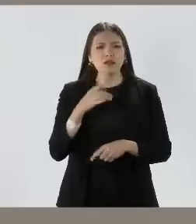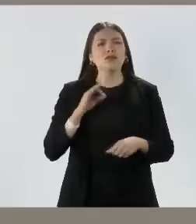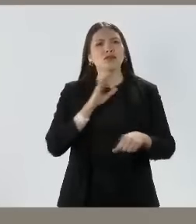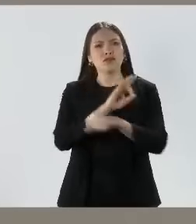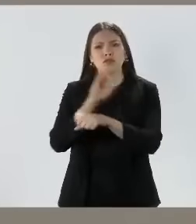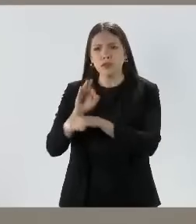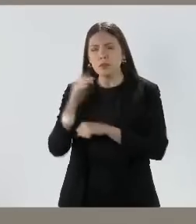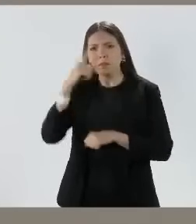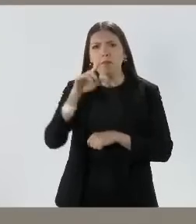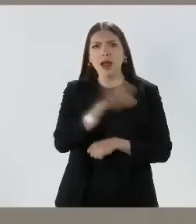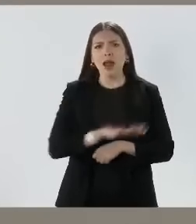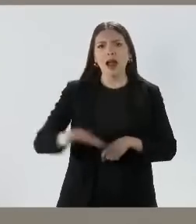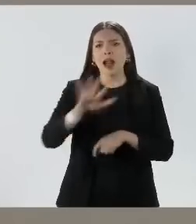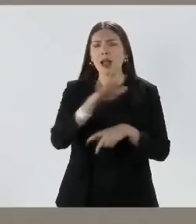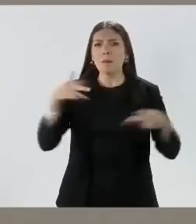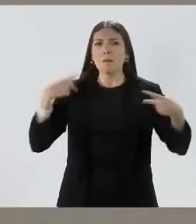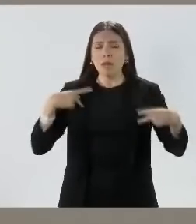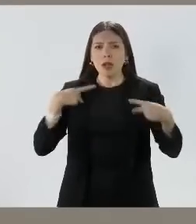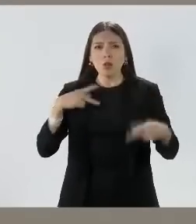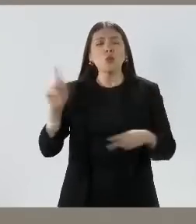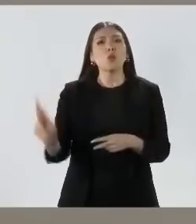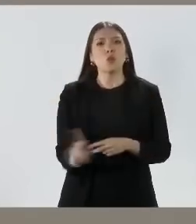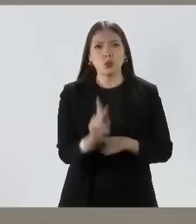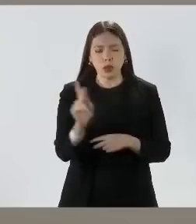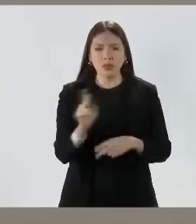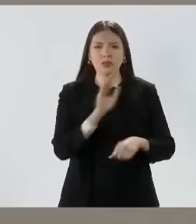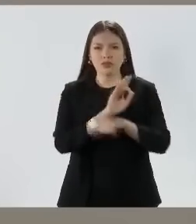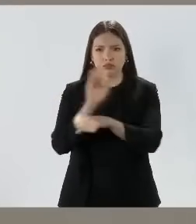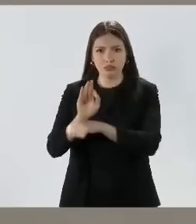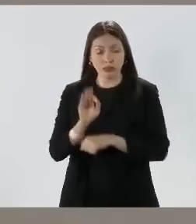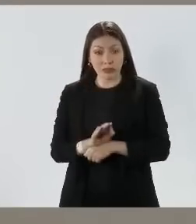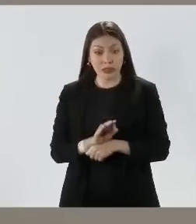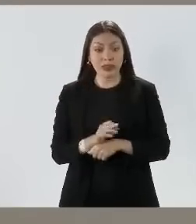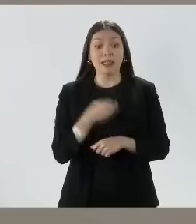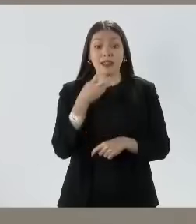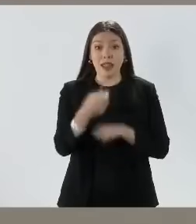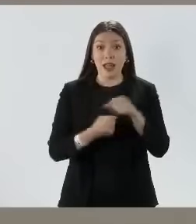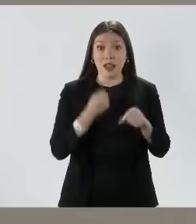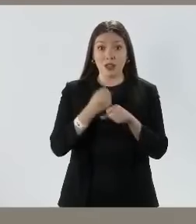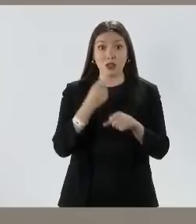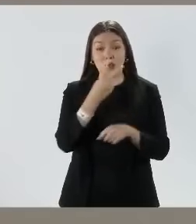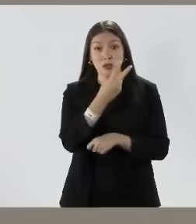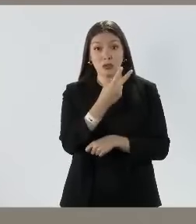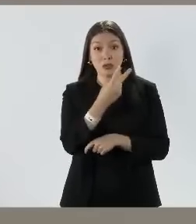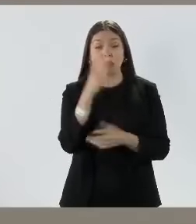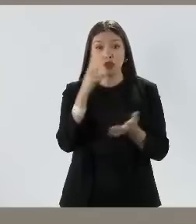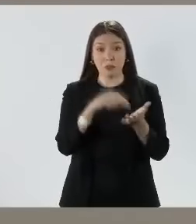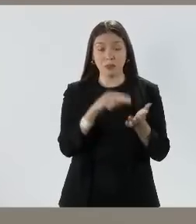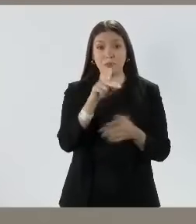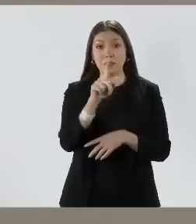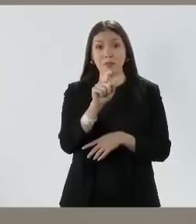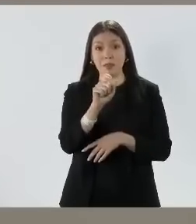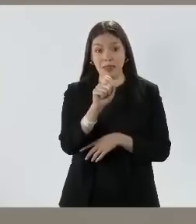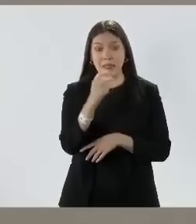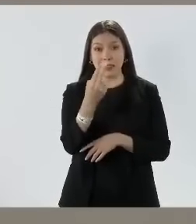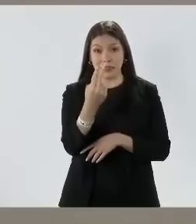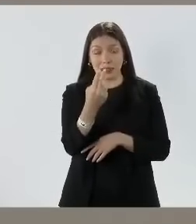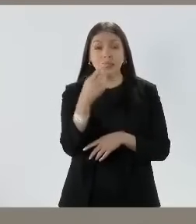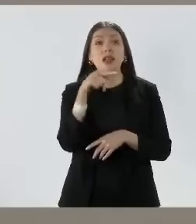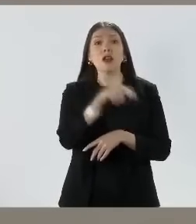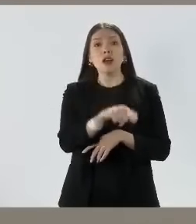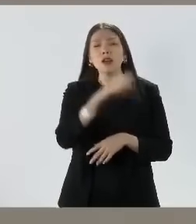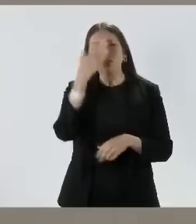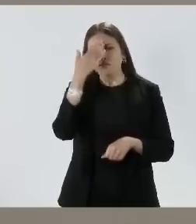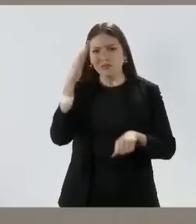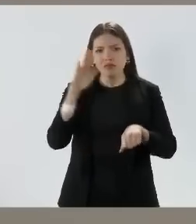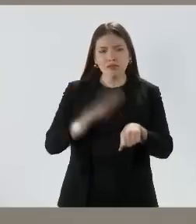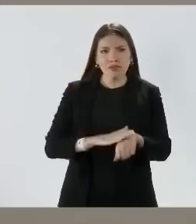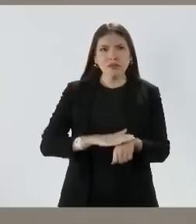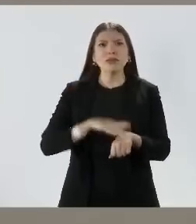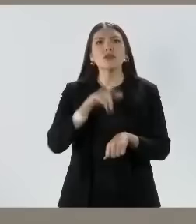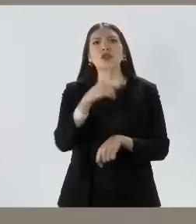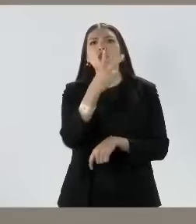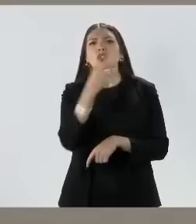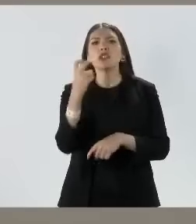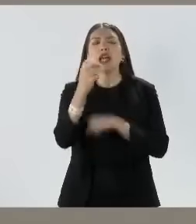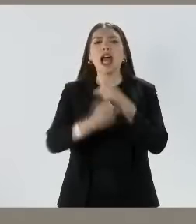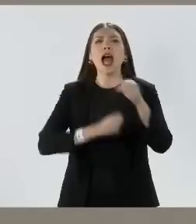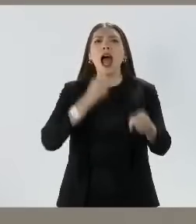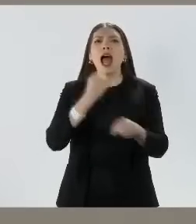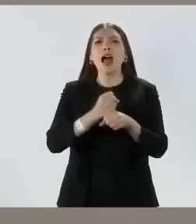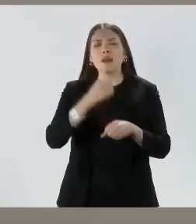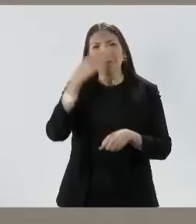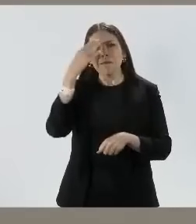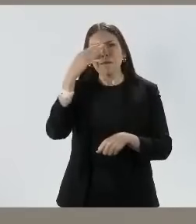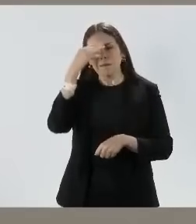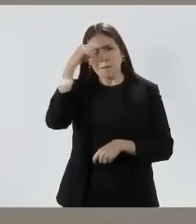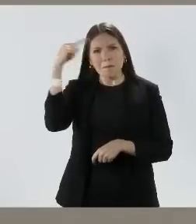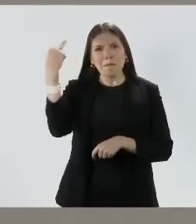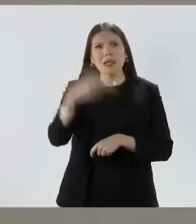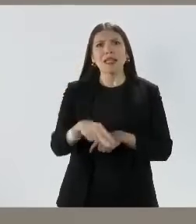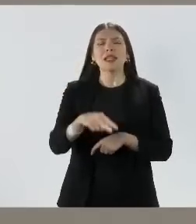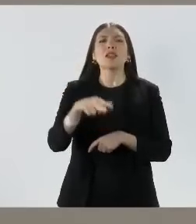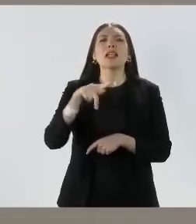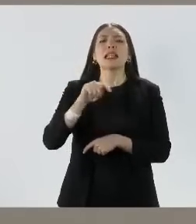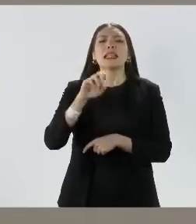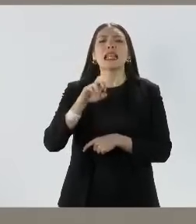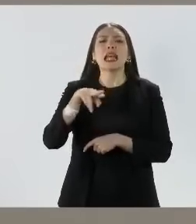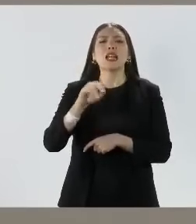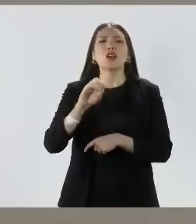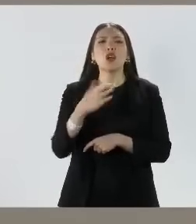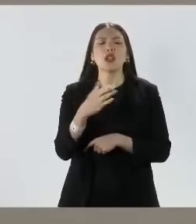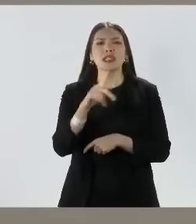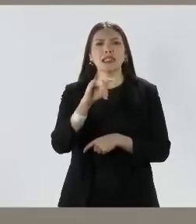este 2025 vamos a conmemorar los 700 años de la fundación de México ten hace 700 años el pueblo